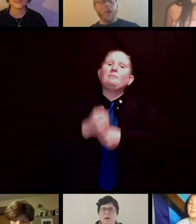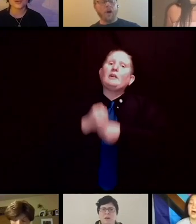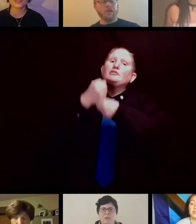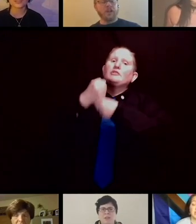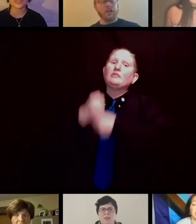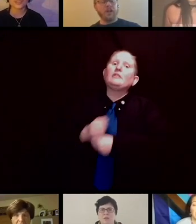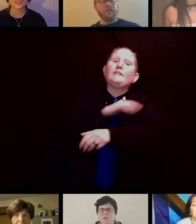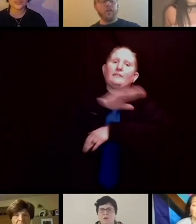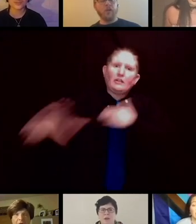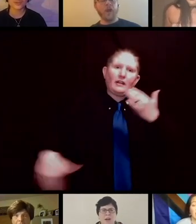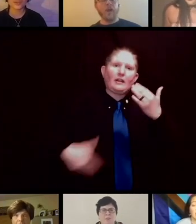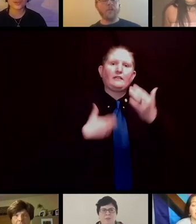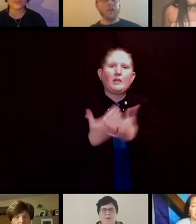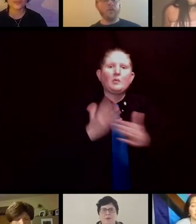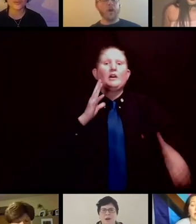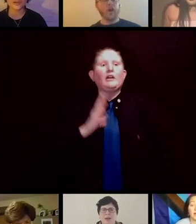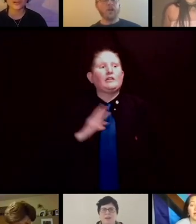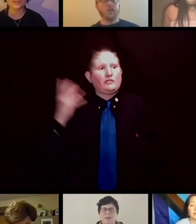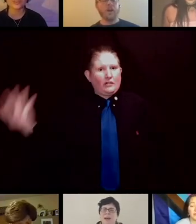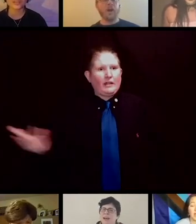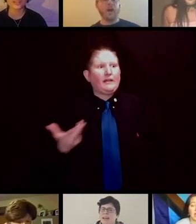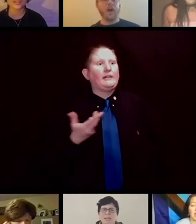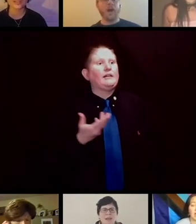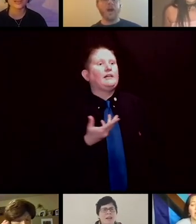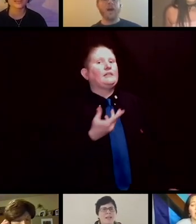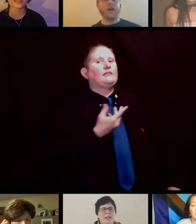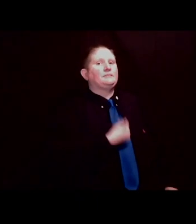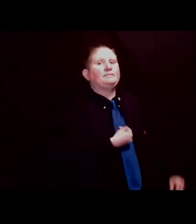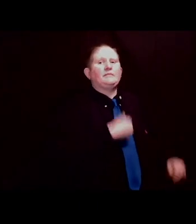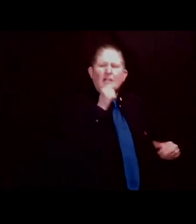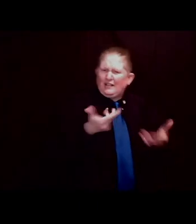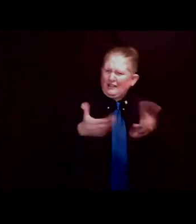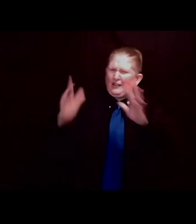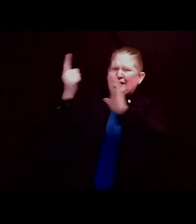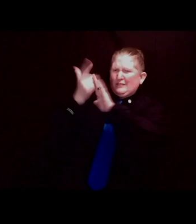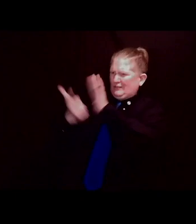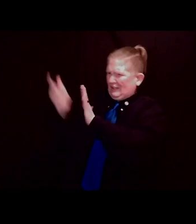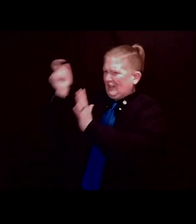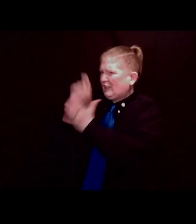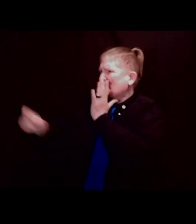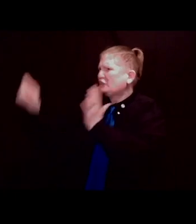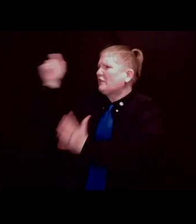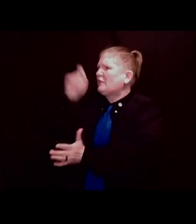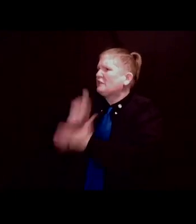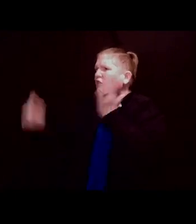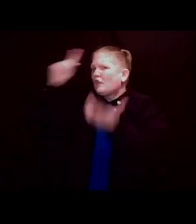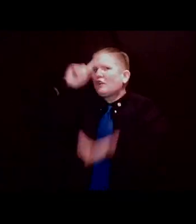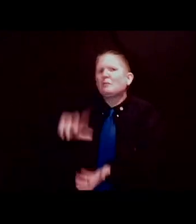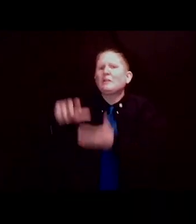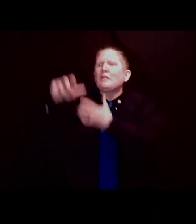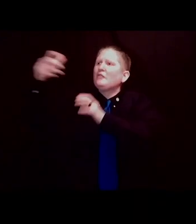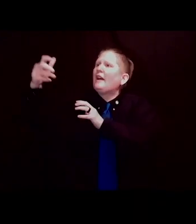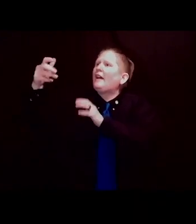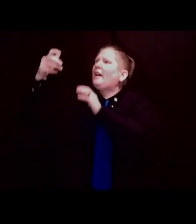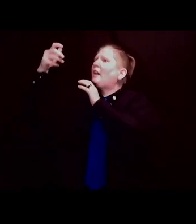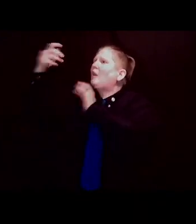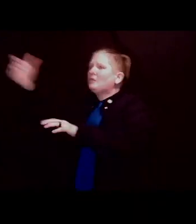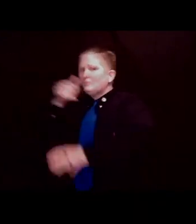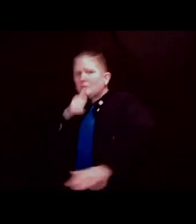Marchando por todos los trans No dejaré que ninguna legislación me cambie